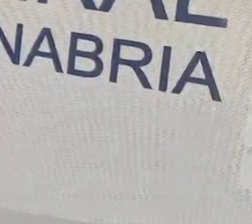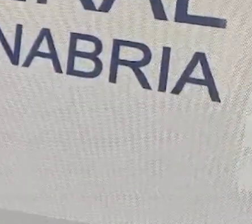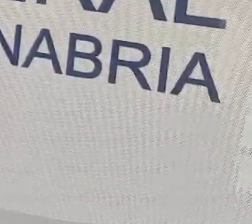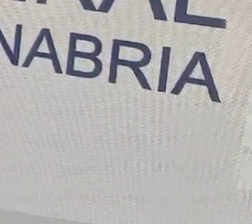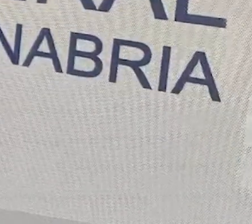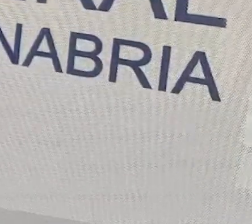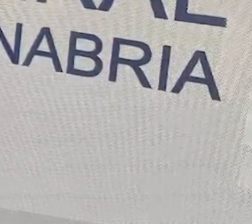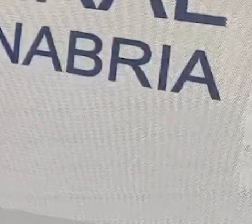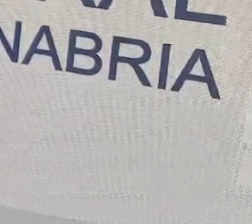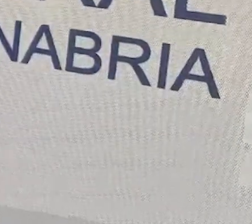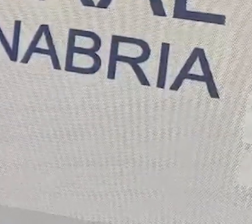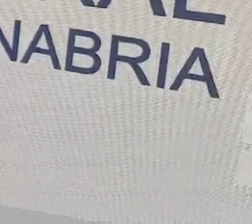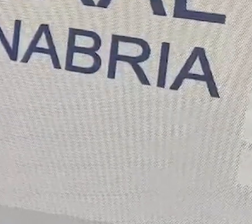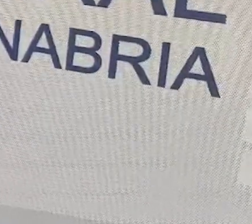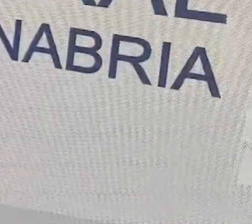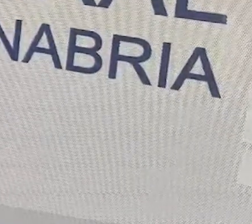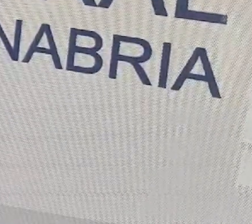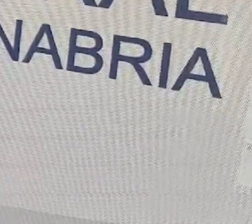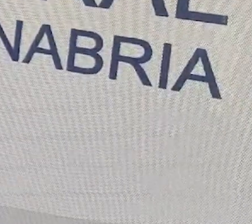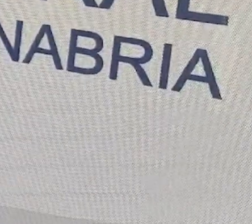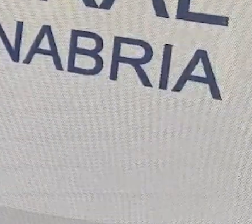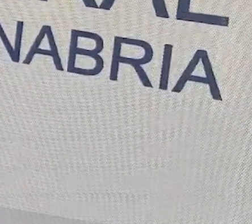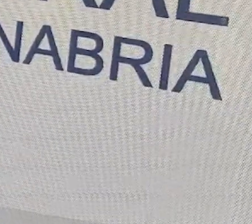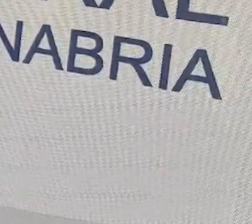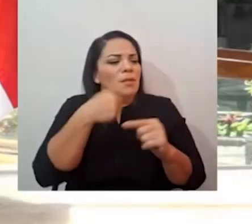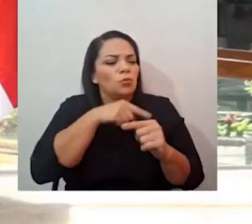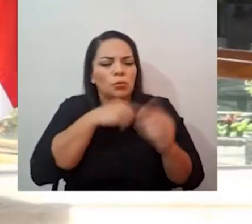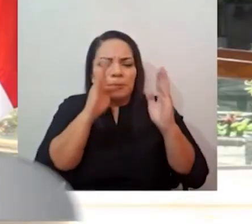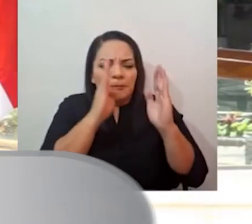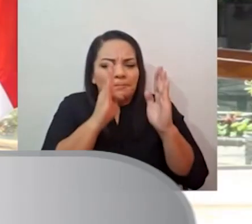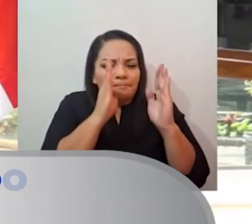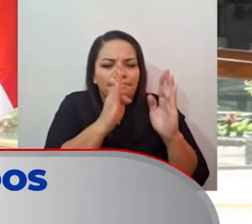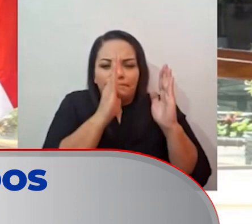esperando la evolución y los resultados de es procedimientos durante la conferencia de